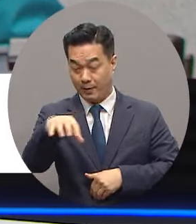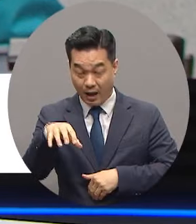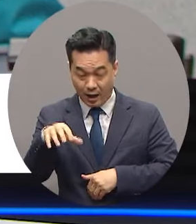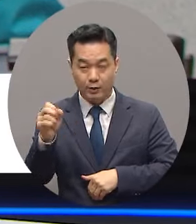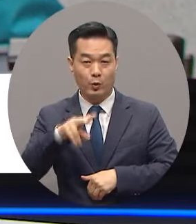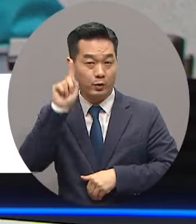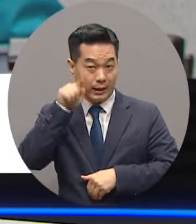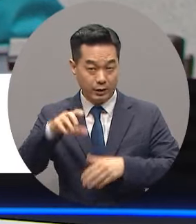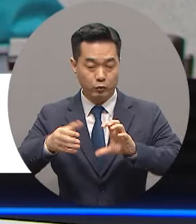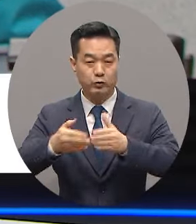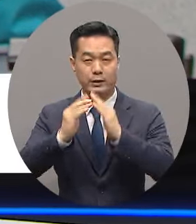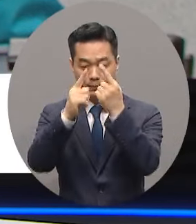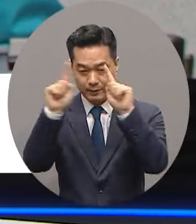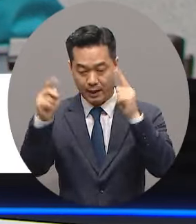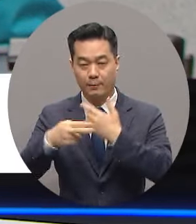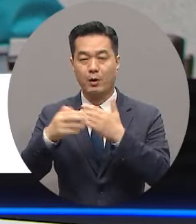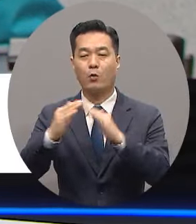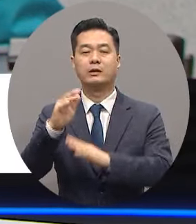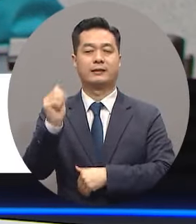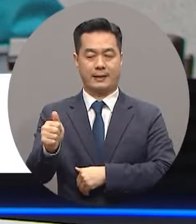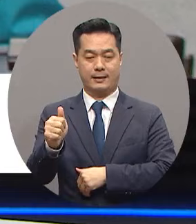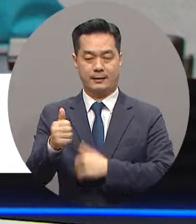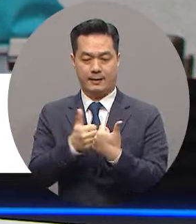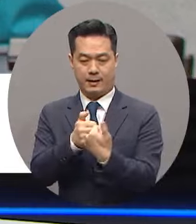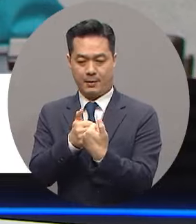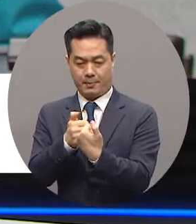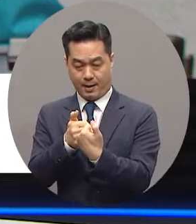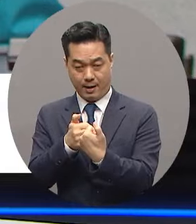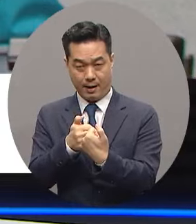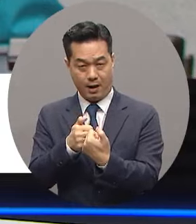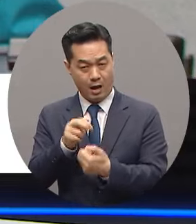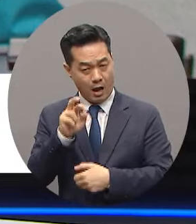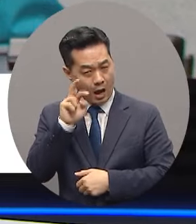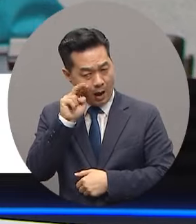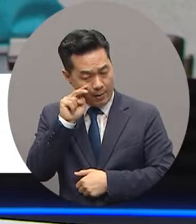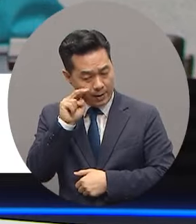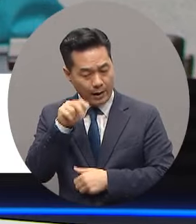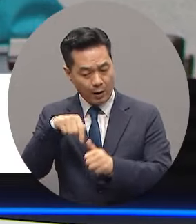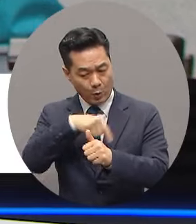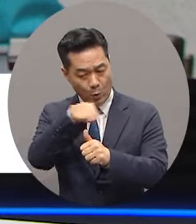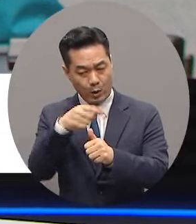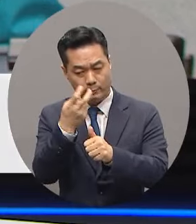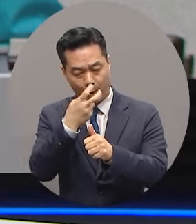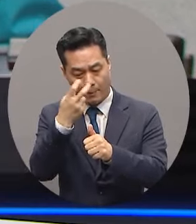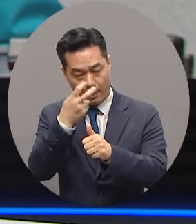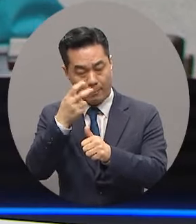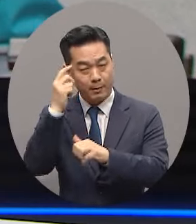정부는 오늘 서울의 주요 5개 대형병원 병원장은 내일은 국립대병원장과 간담회를